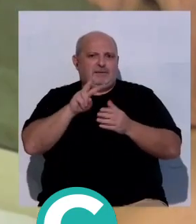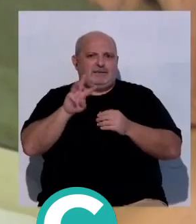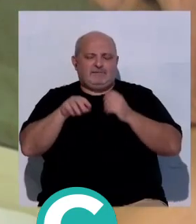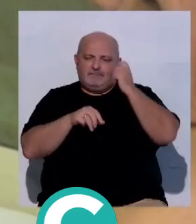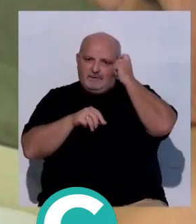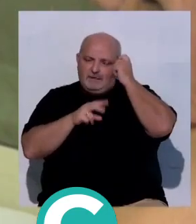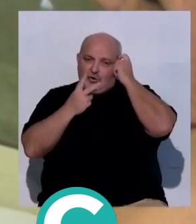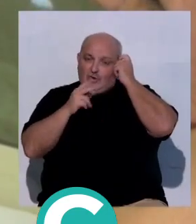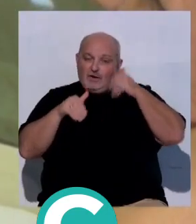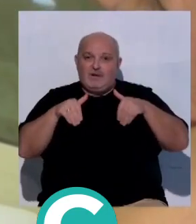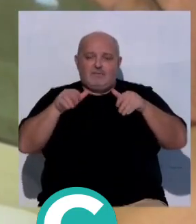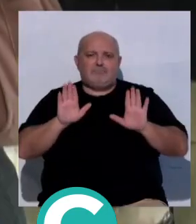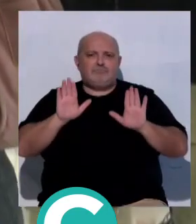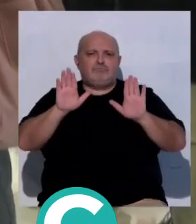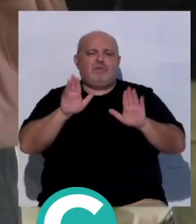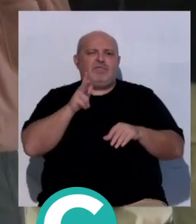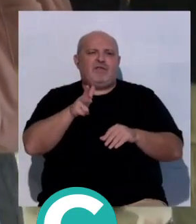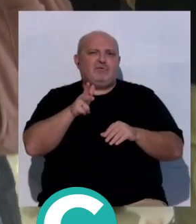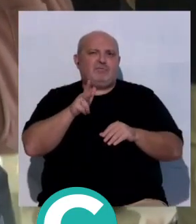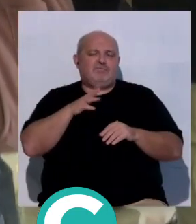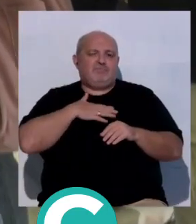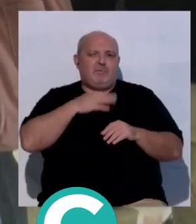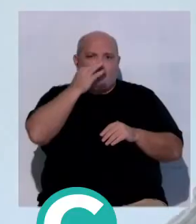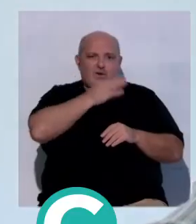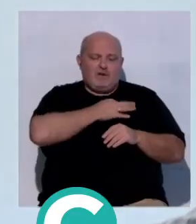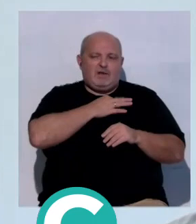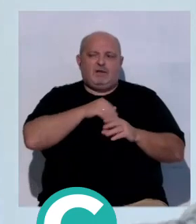los dos candidatos han ejercido su derecho en el campus de Puerto real agradecer a la